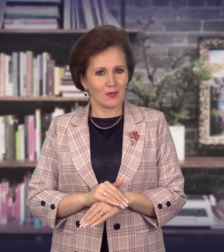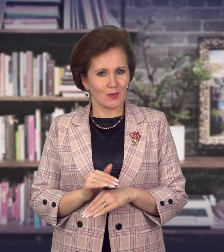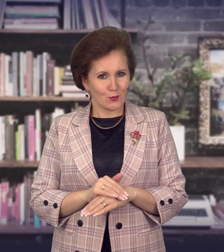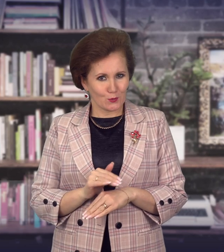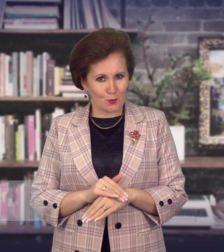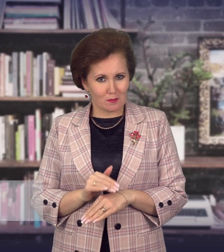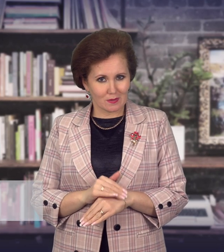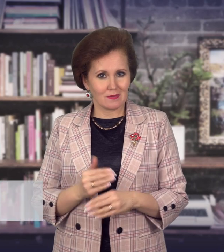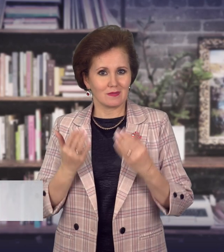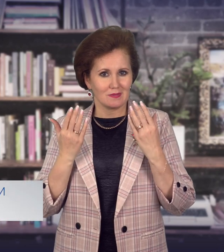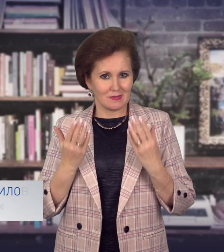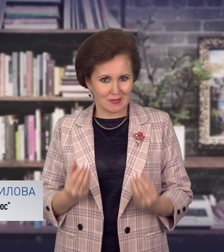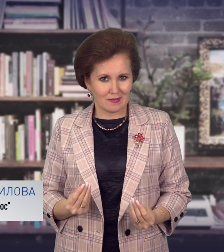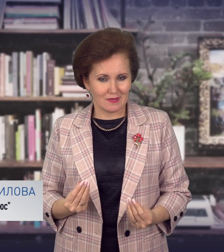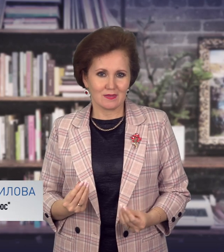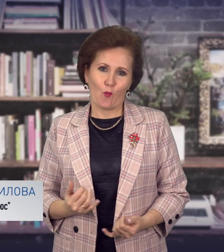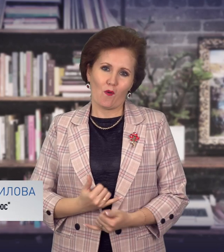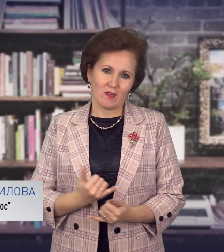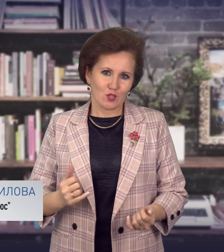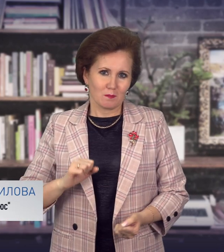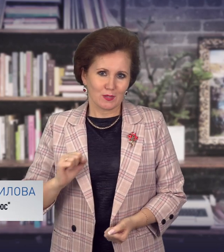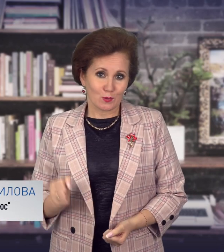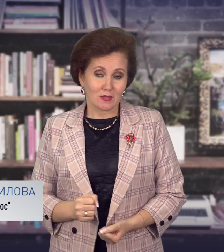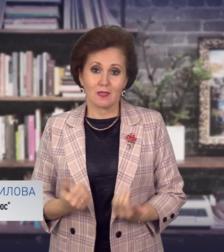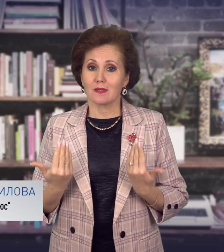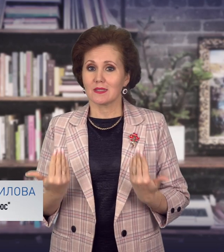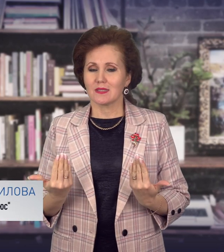Добрый день, уважаемые друзья!